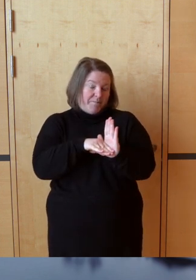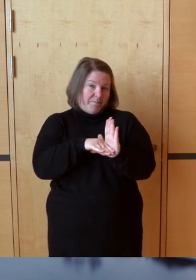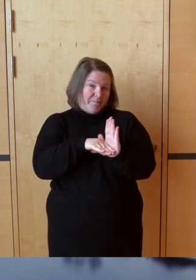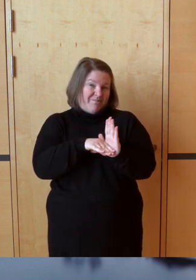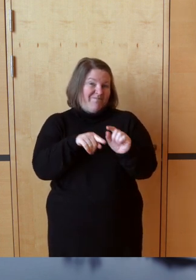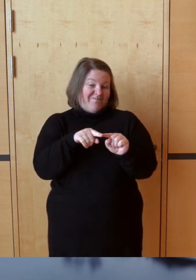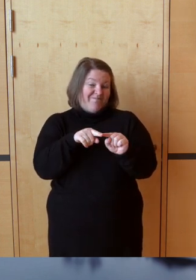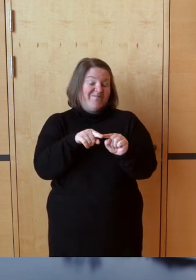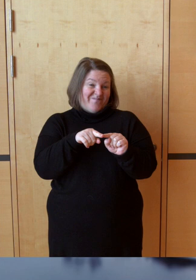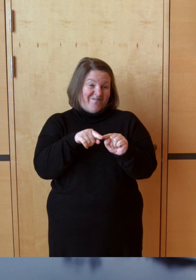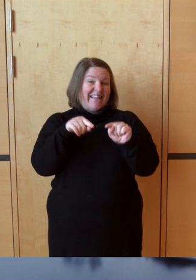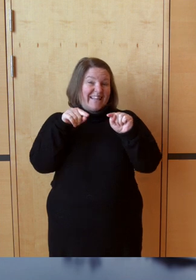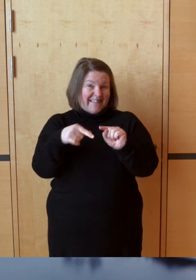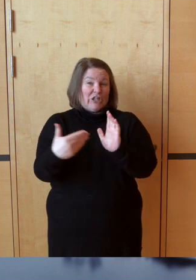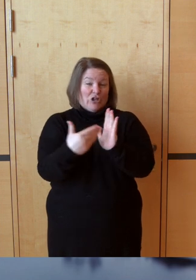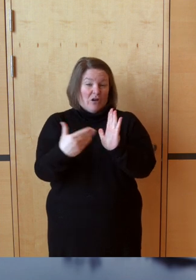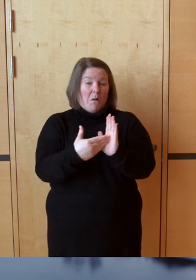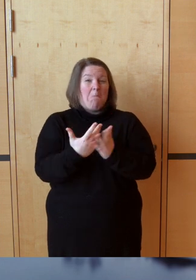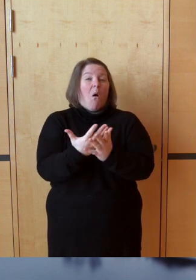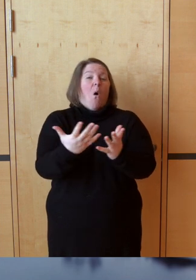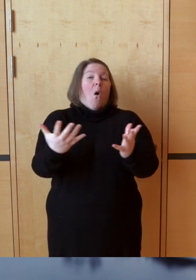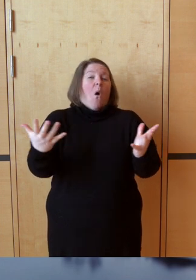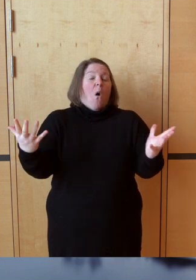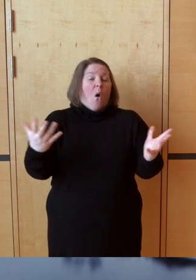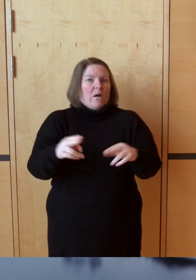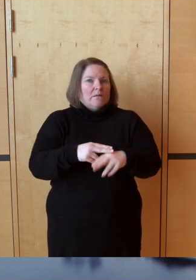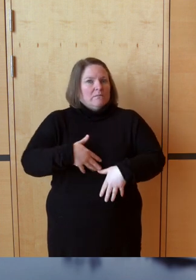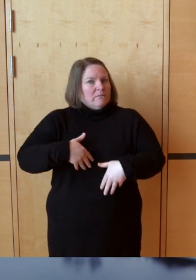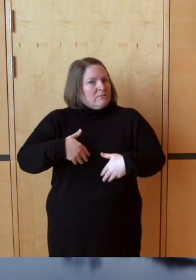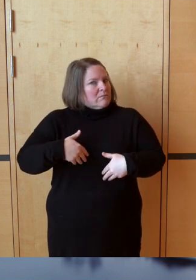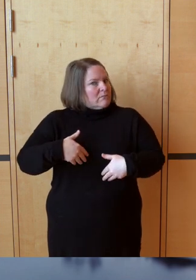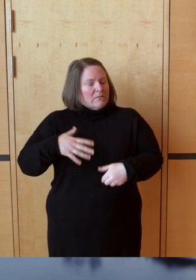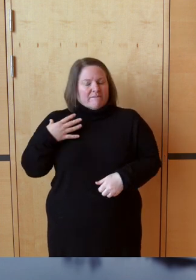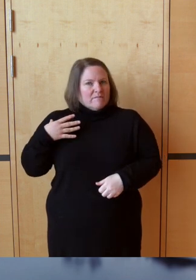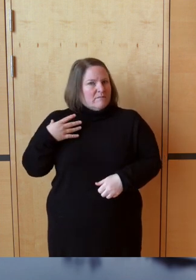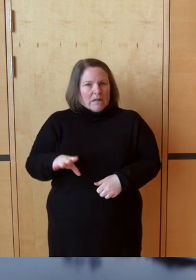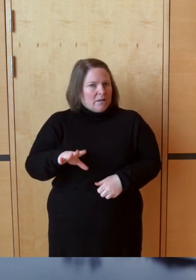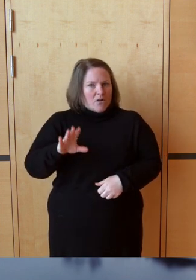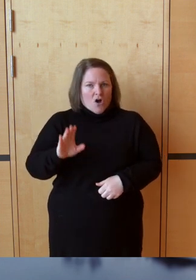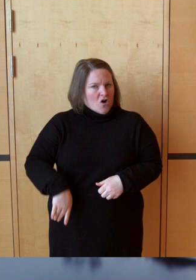Har väldigt många och som vi För fan Jag åtgärdar